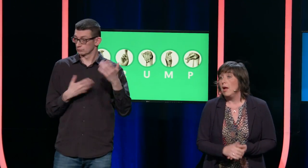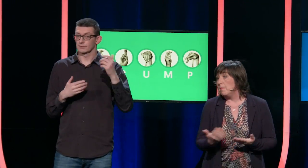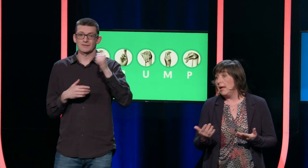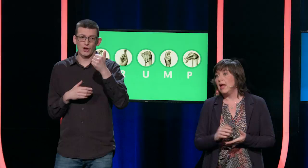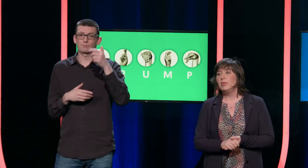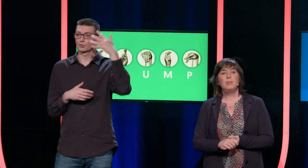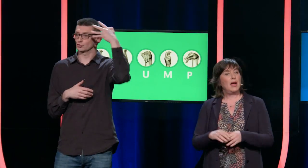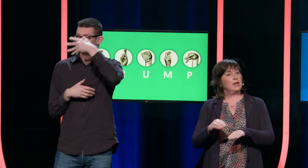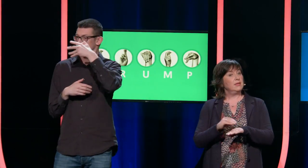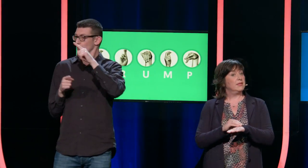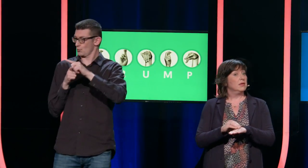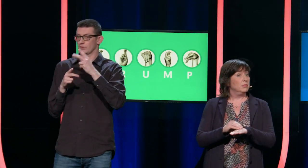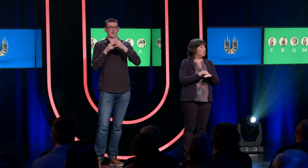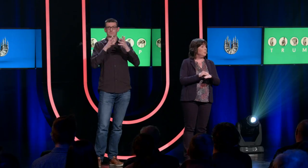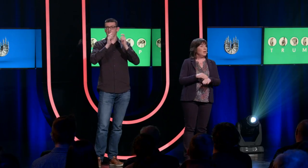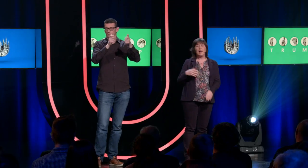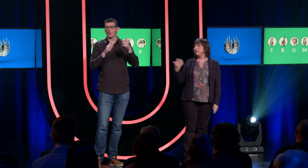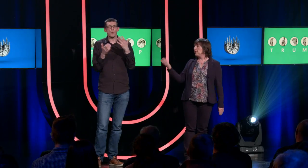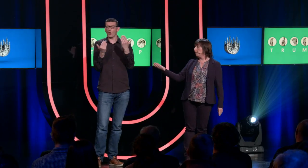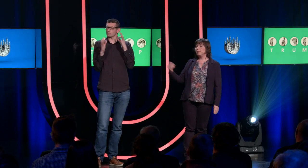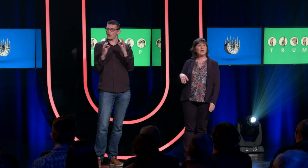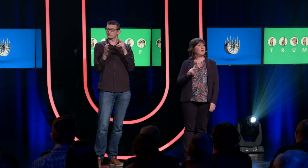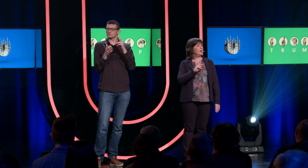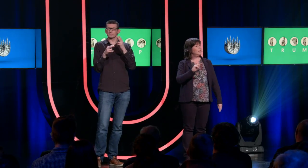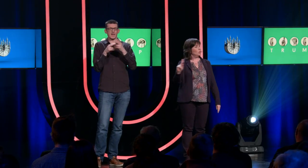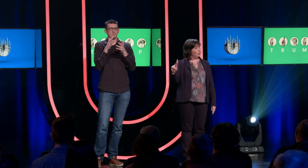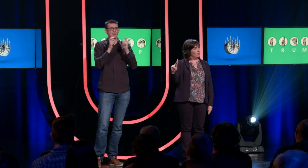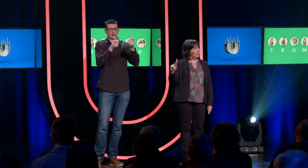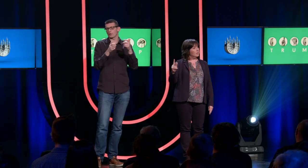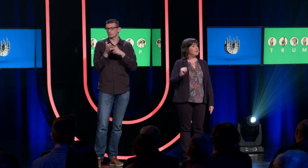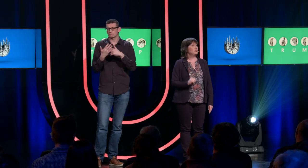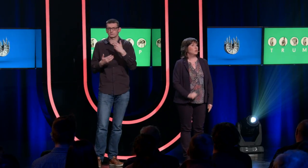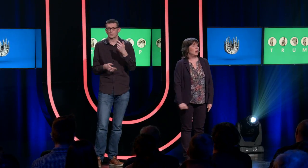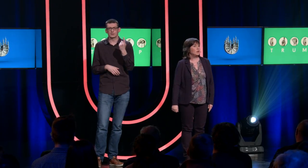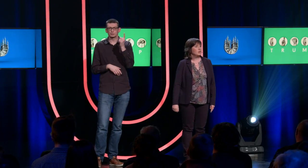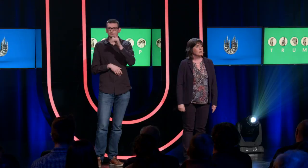Mijn naamgebaar is Mym en het naamgebaar van Kristof ziet er zo uit.